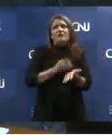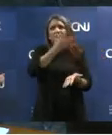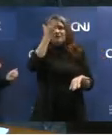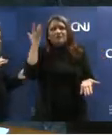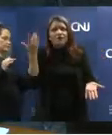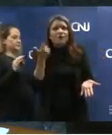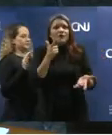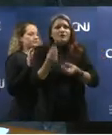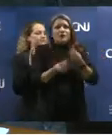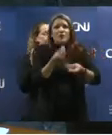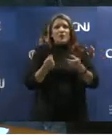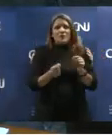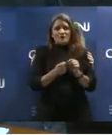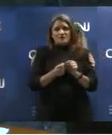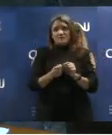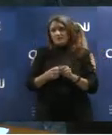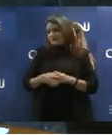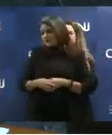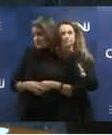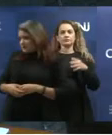E nesse sentido, o que eu falo? Não falo como